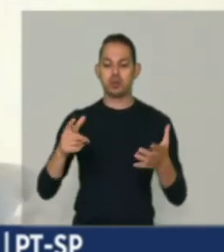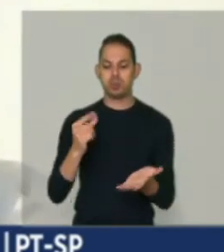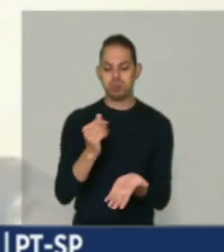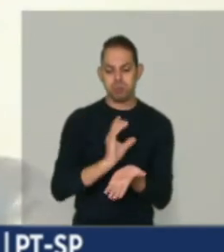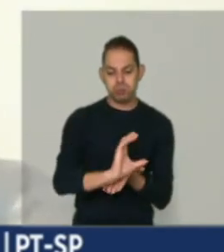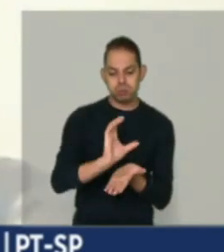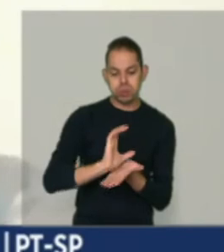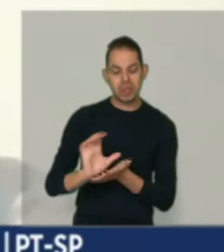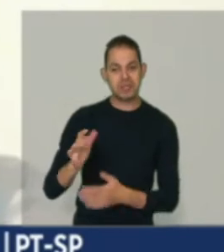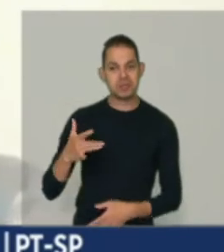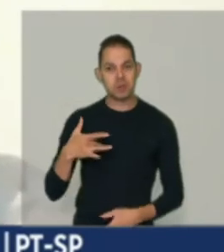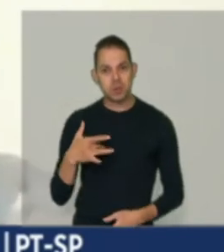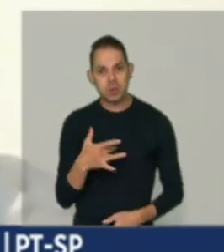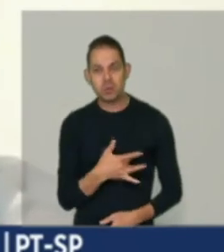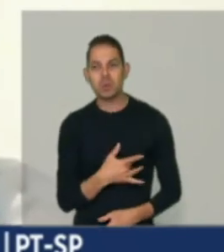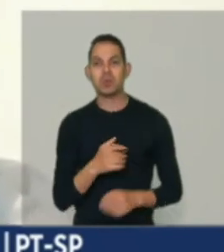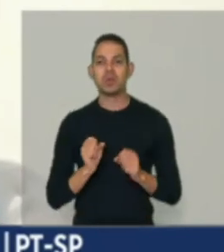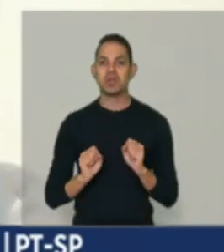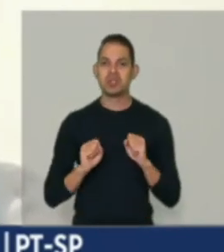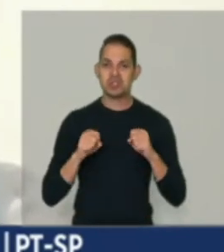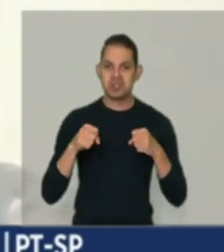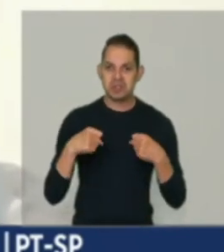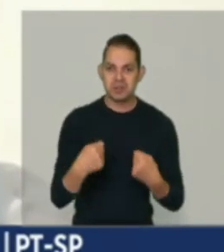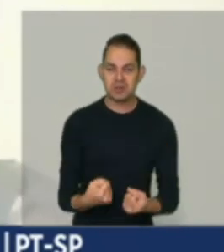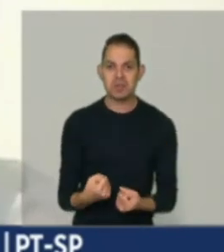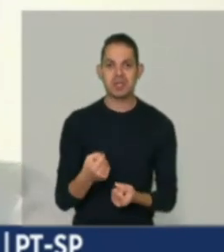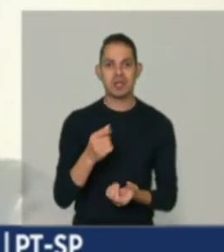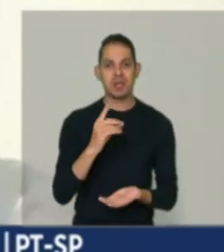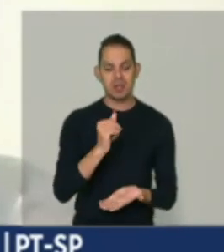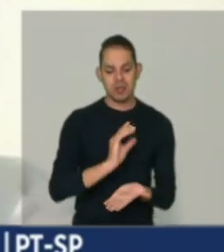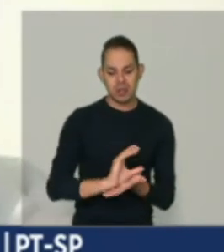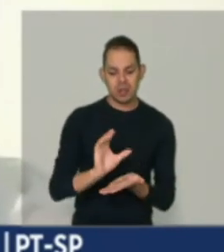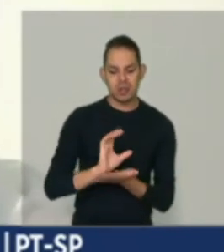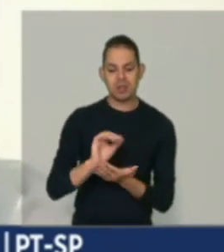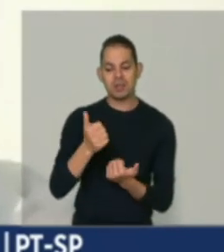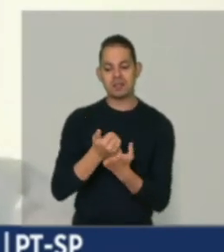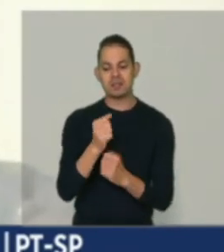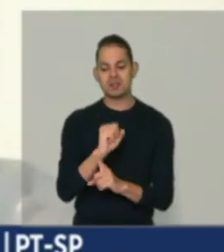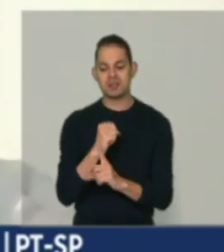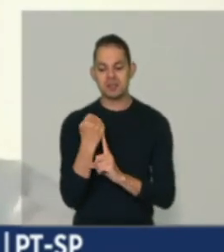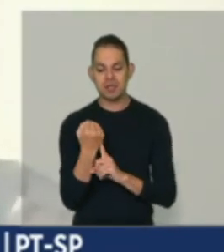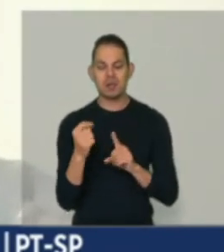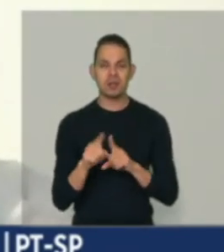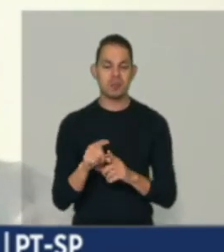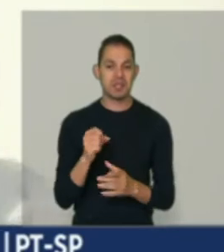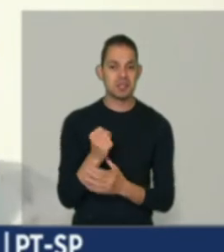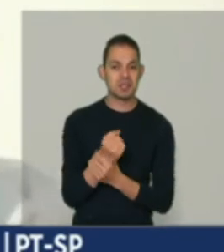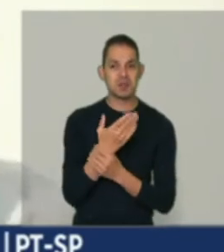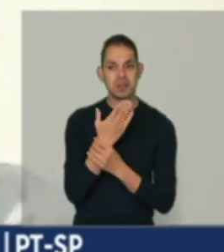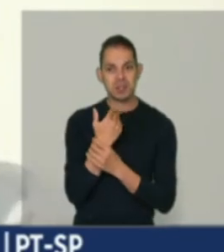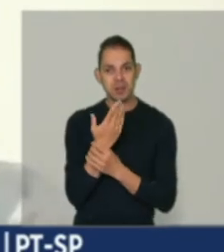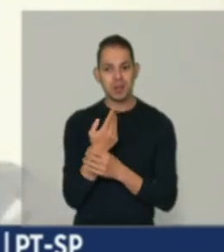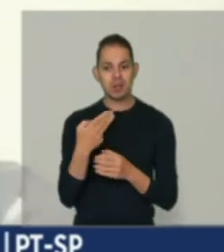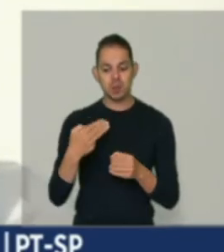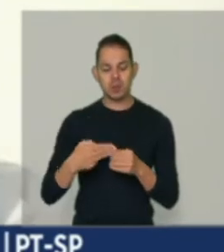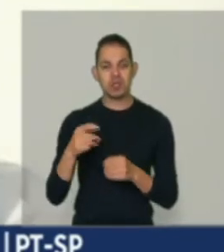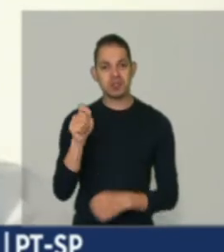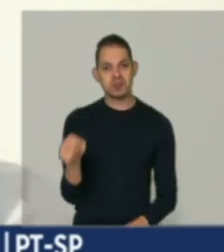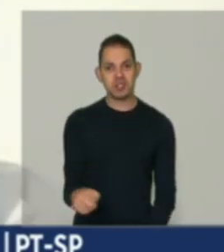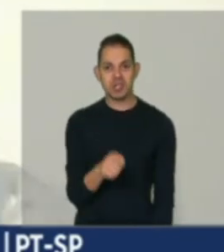DA SAÚDE, DA ASSISTÊNCIA SOCIAL, DA SEGURANÇA ALIMENTAR, NÃO SÓ PARA O MUNICÍPIO DE ARARAQUARA MAS PARA TODOS OS MUNICÍPIOS DO ESTADO DE SÃO PAULO,